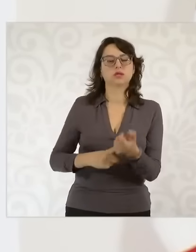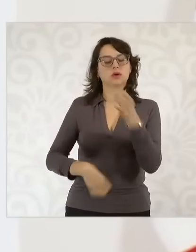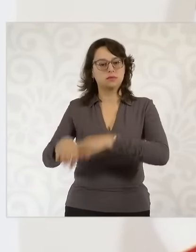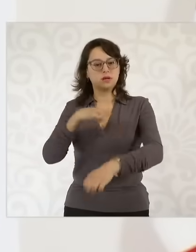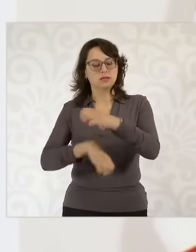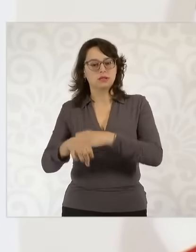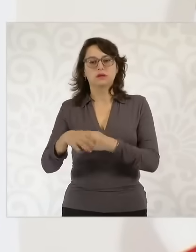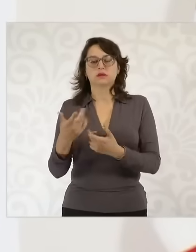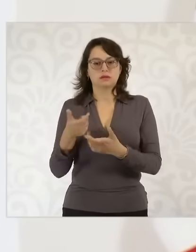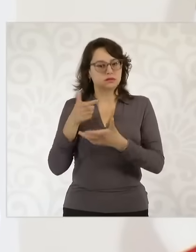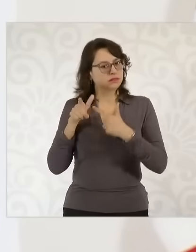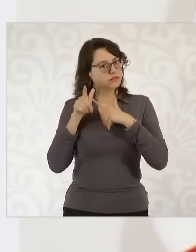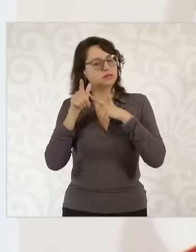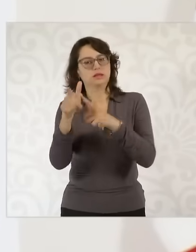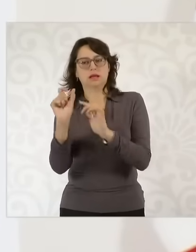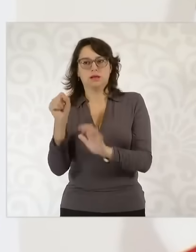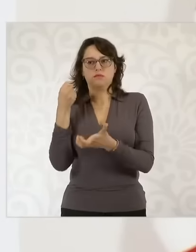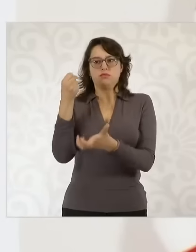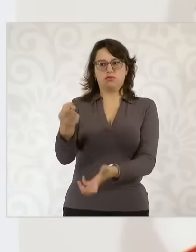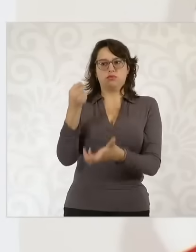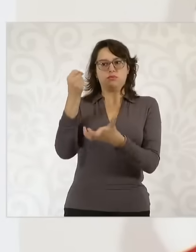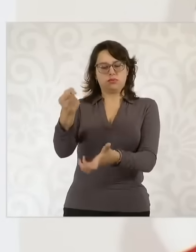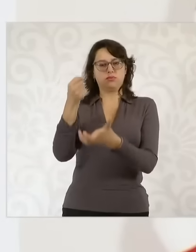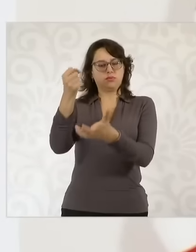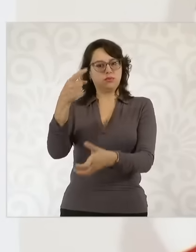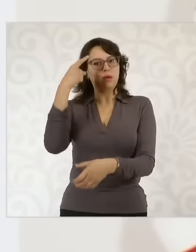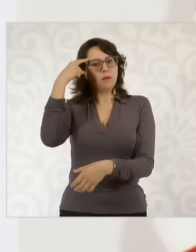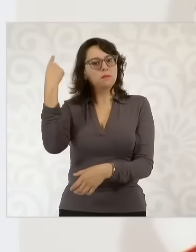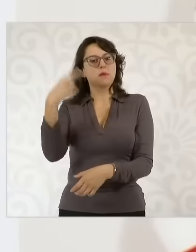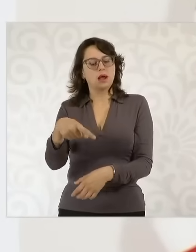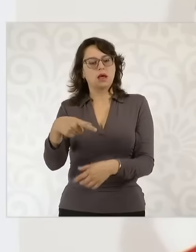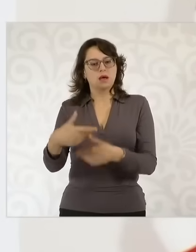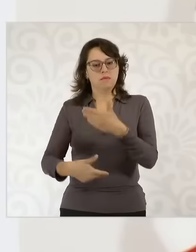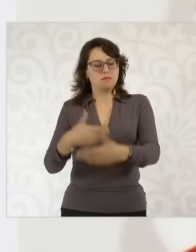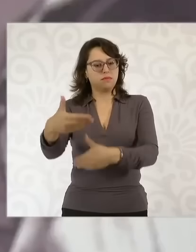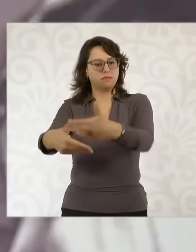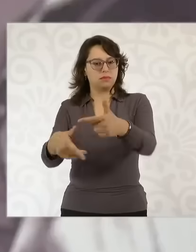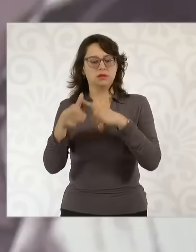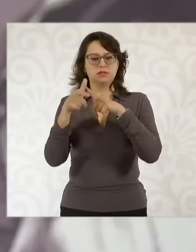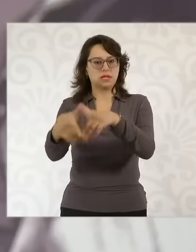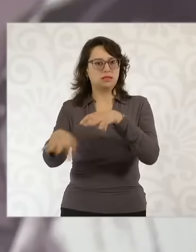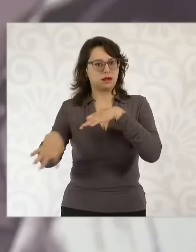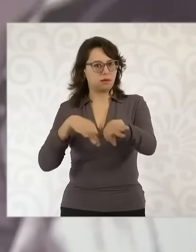inversión, una estrategia de inversión productiva muy eficiente en el en el largo plazo. El segundo